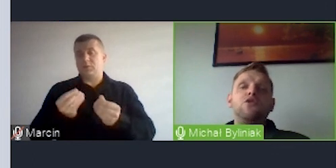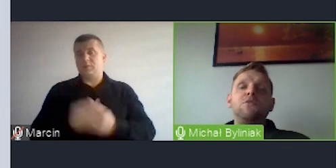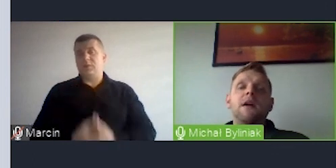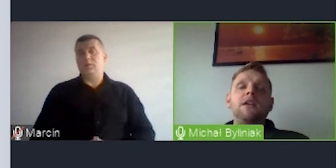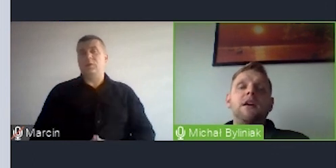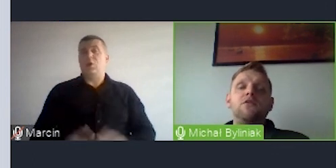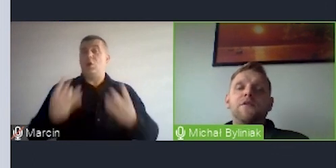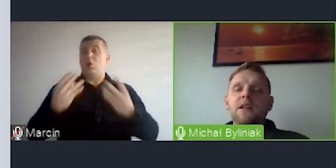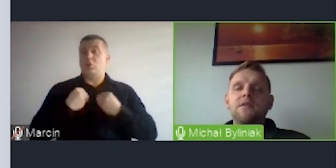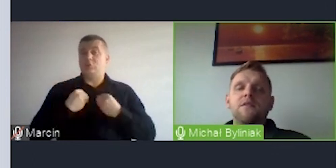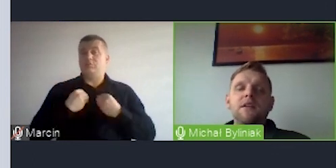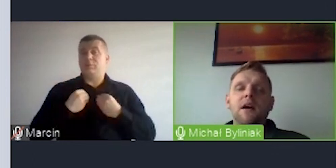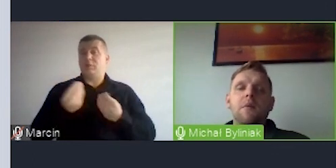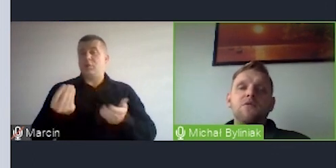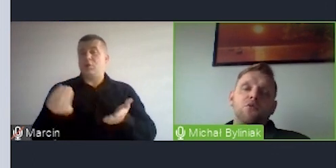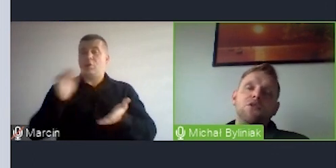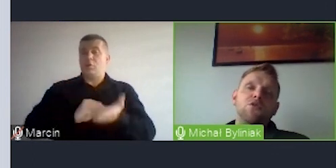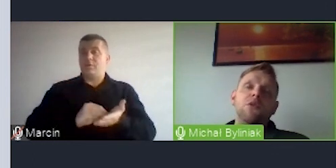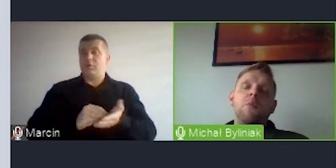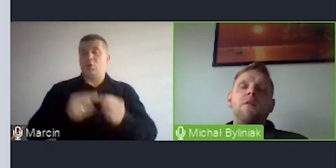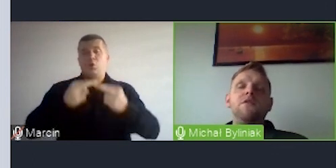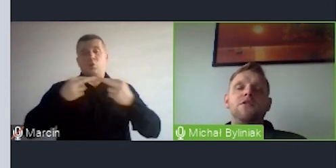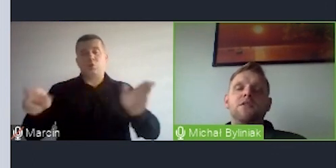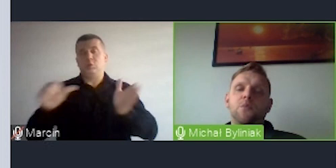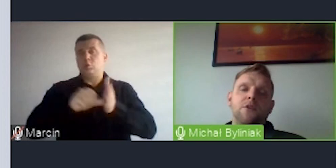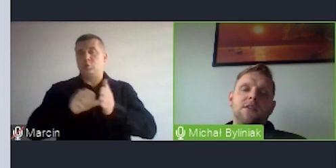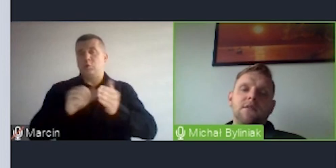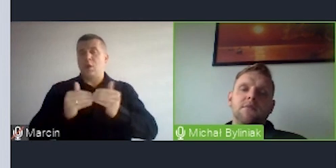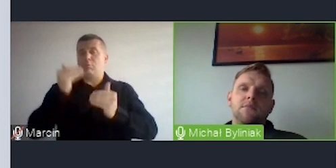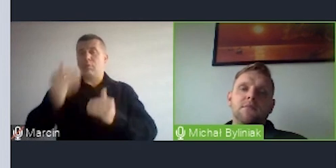Otrzymanie dofinansowania z różnych źródeł powyżej 100%, albo powyżej maksymalnego poziomu dofinansowania,